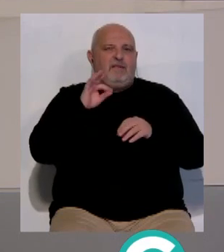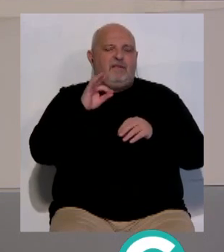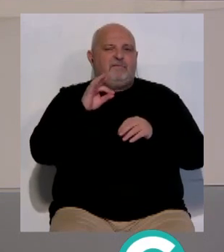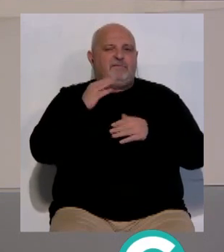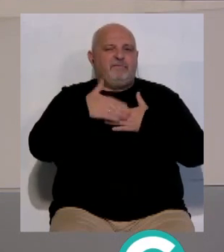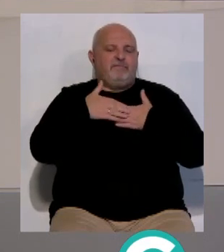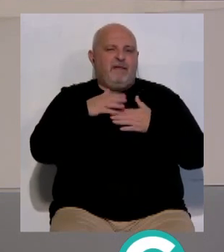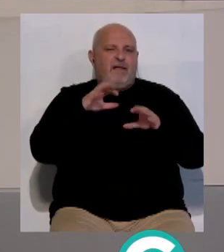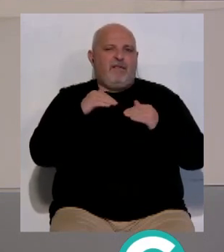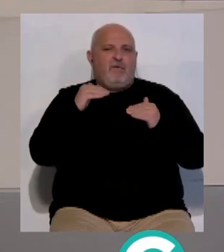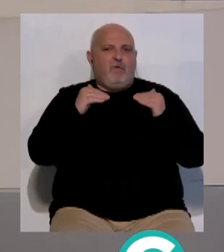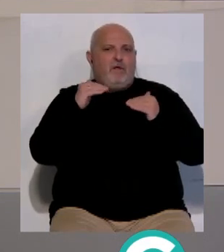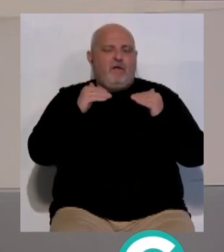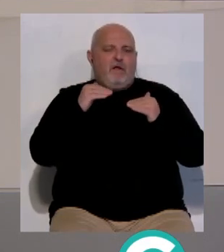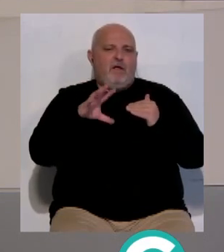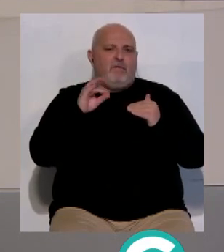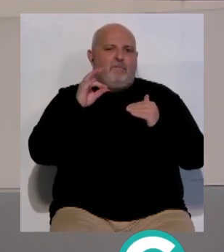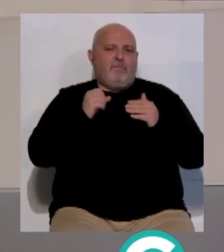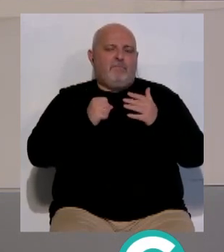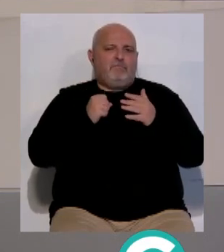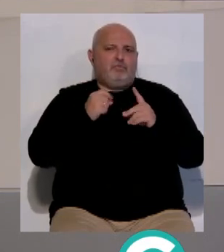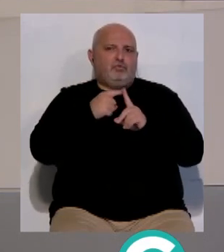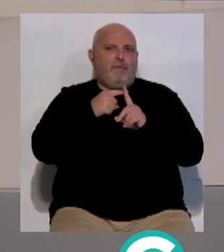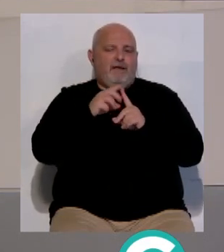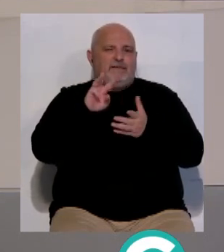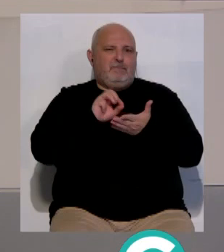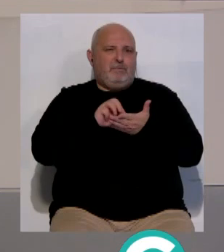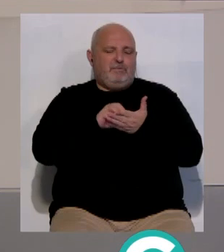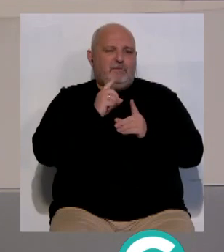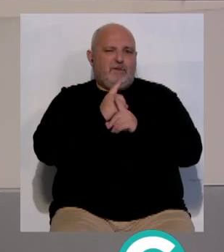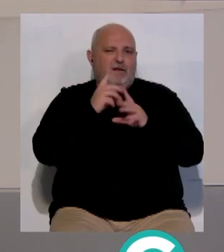el Cádiz de Igual igual pudiera optar a sumar los tres puntos frente al Real Club Celta de